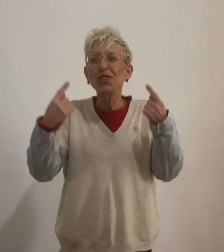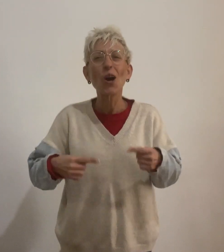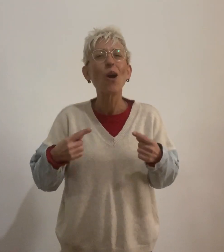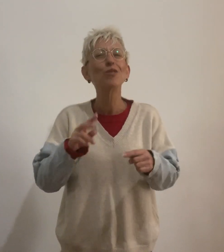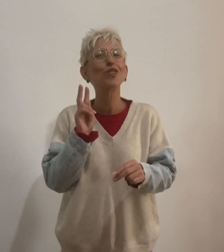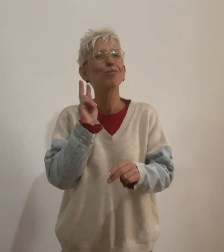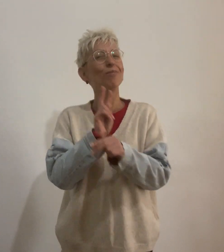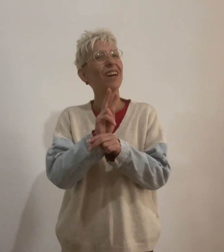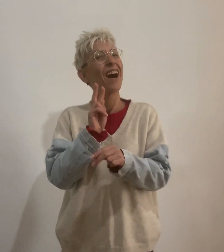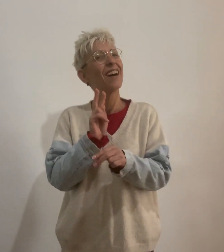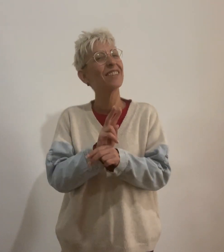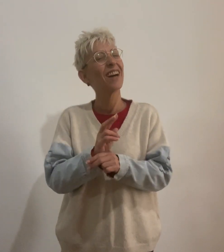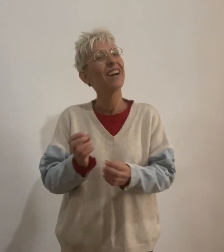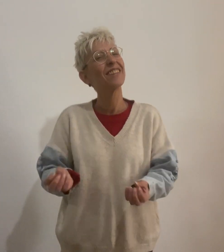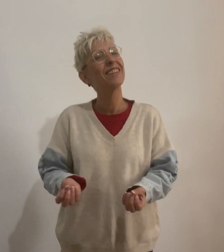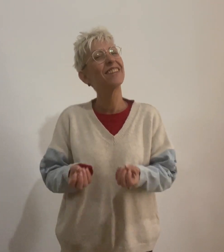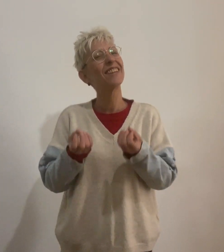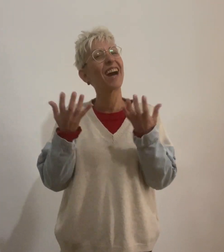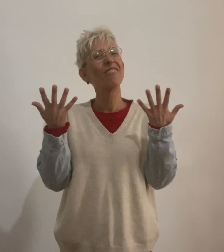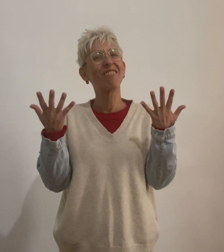יום שמירת הטבע